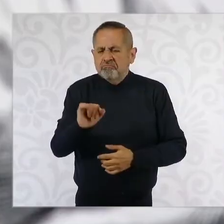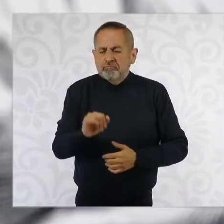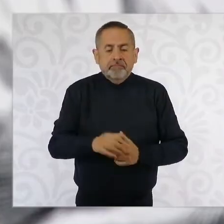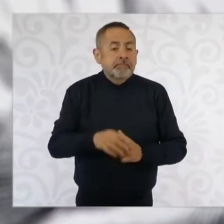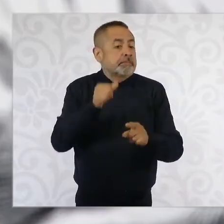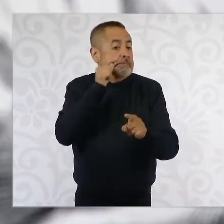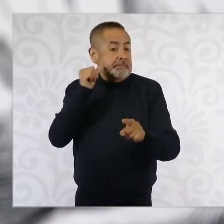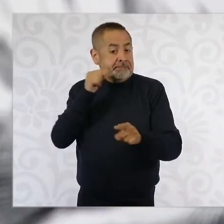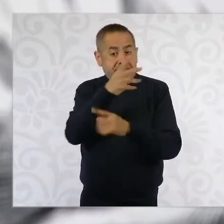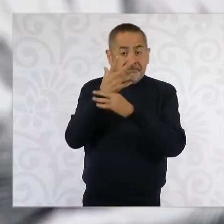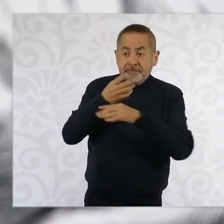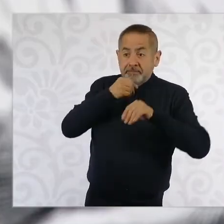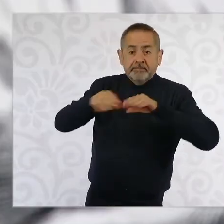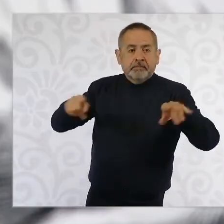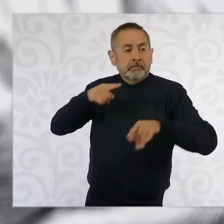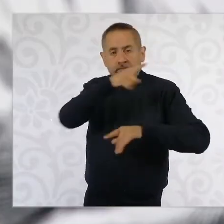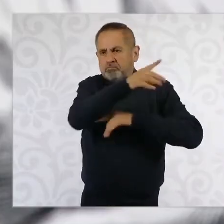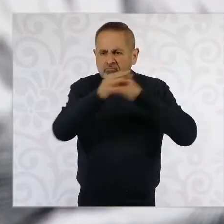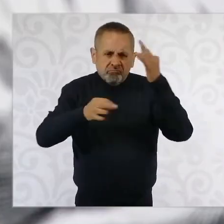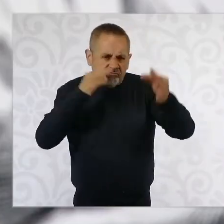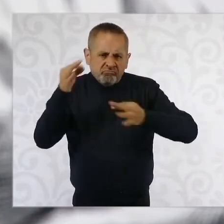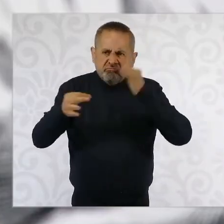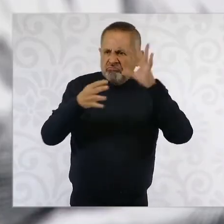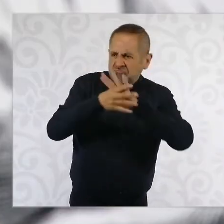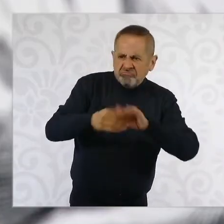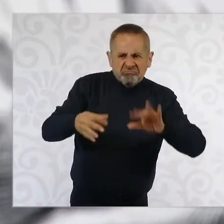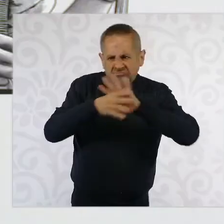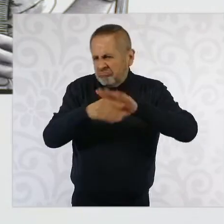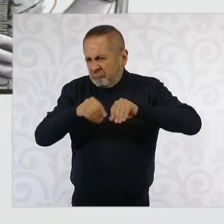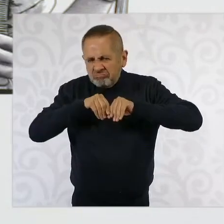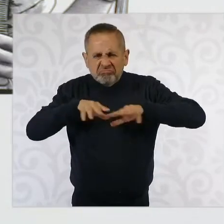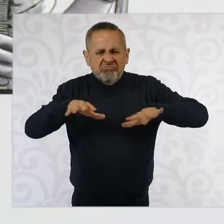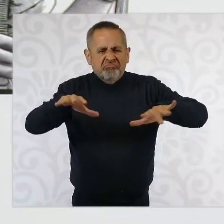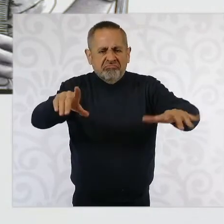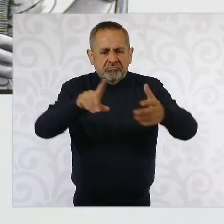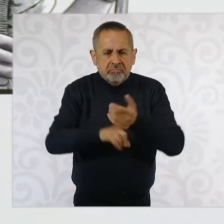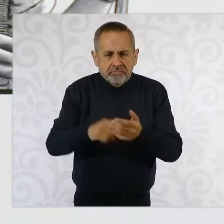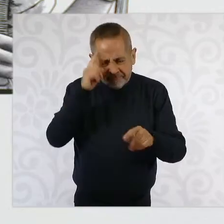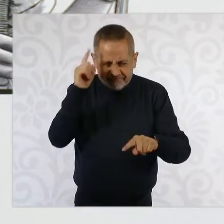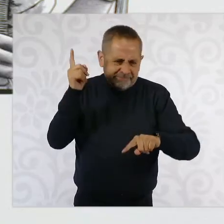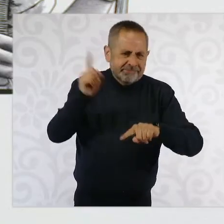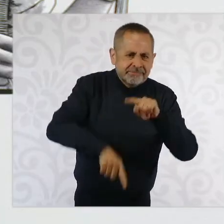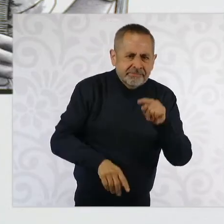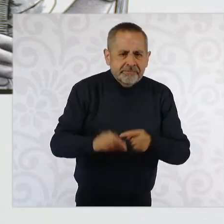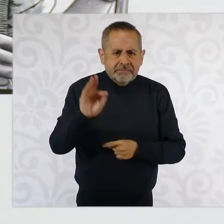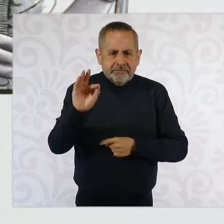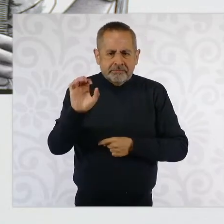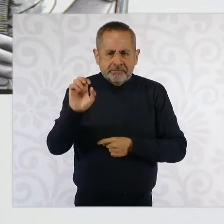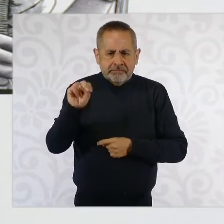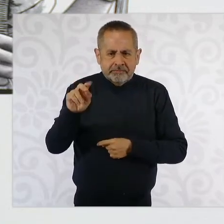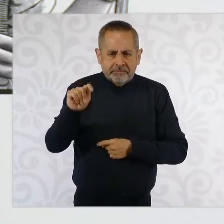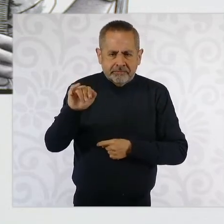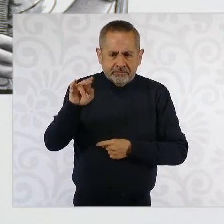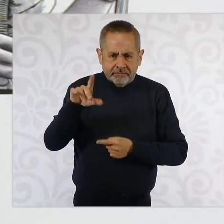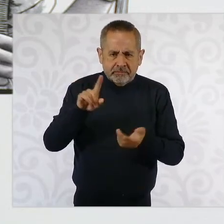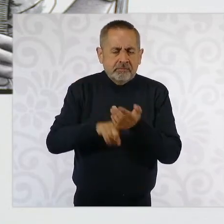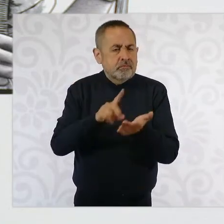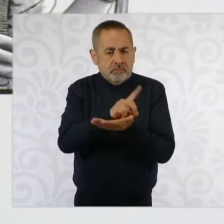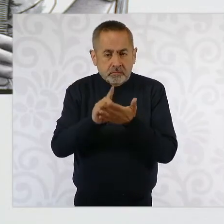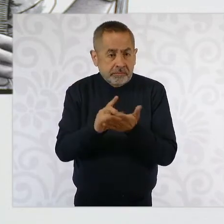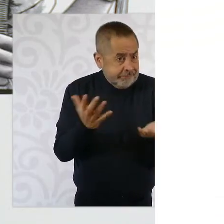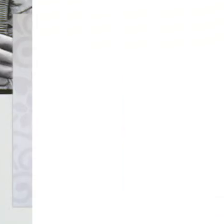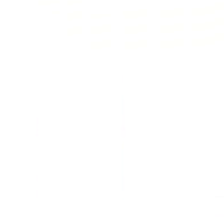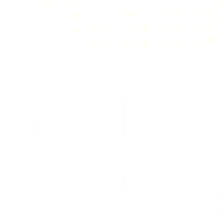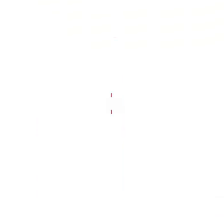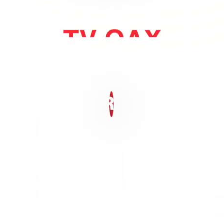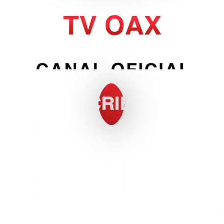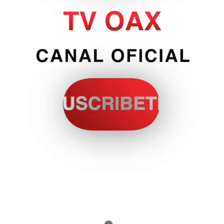una campaña masiva de contra el fentanilo y las drogas que fue algo de lo que convers amos en la